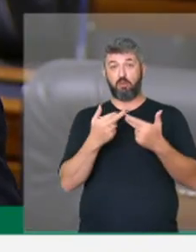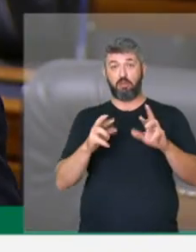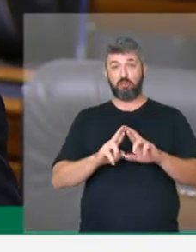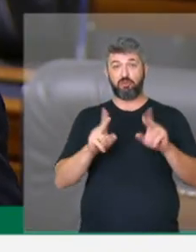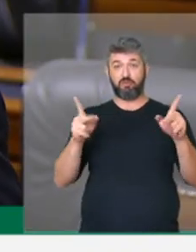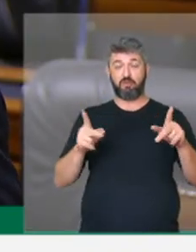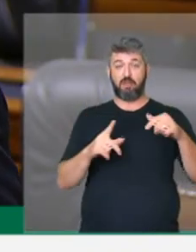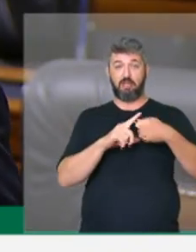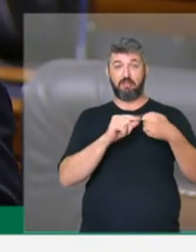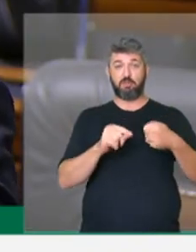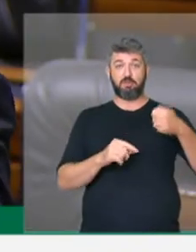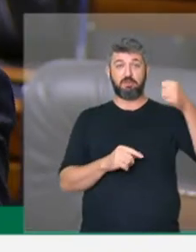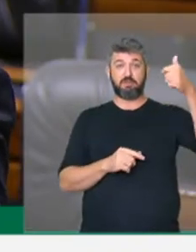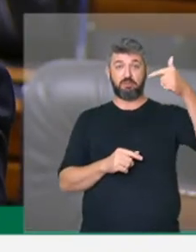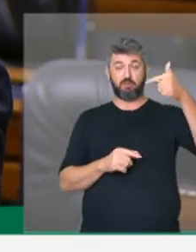LIDERANÇA DO PT, DO PCDOB SE FAZ AO GOVERNO ENTÃO NÃO ME